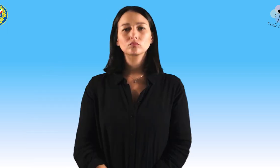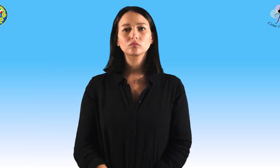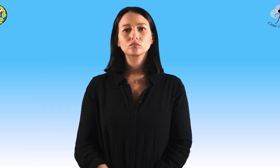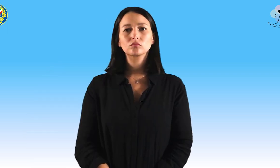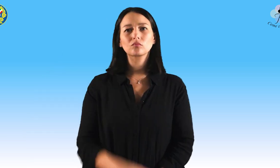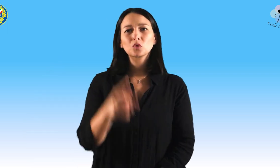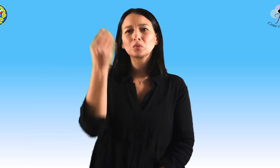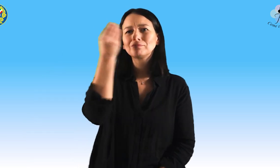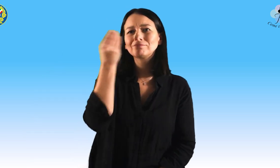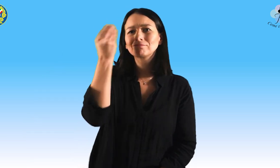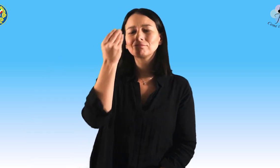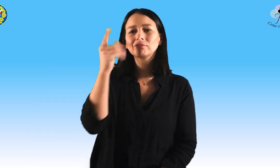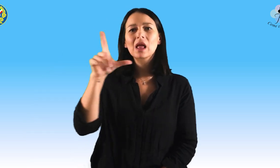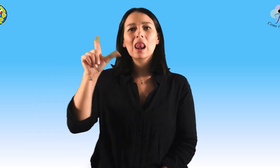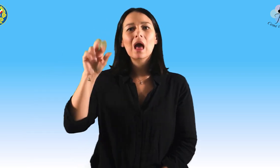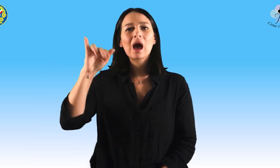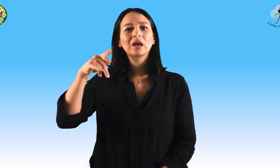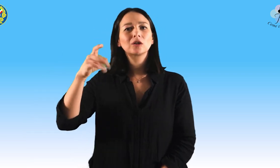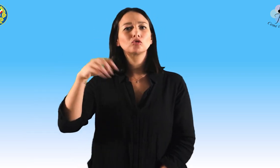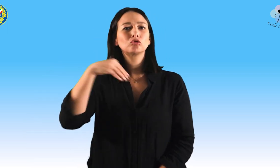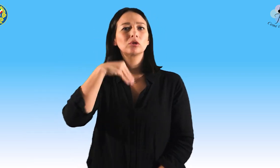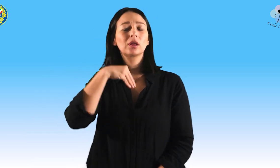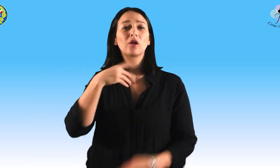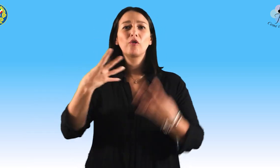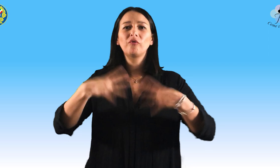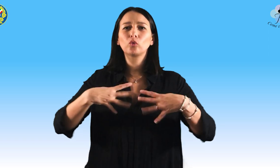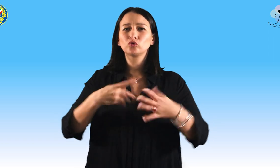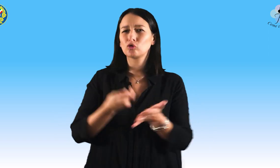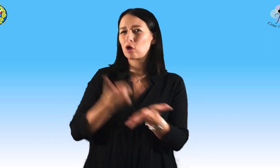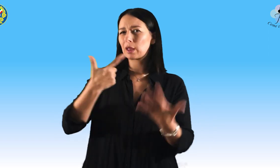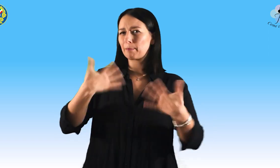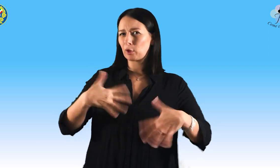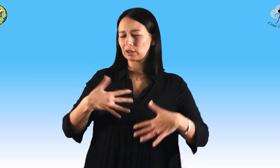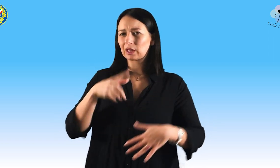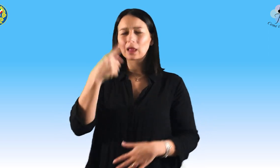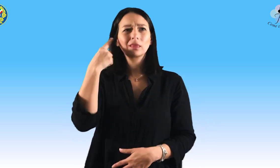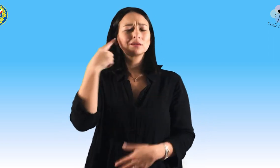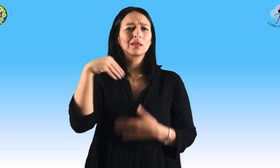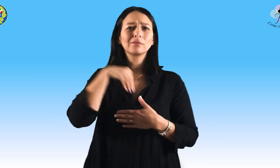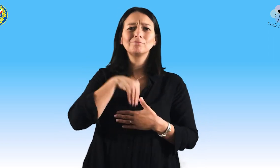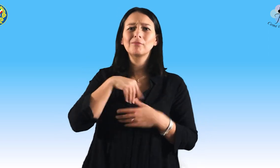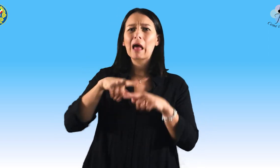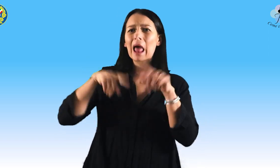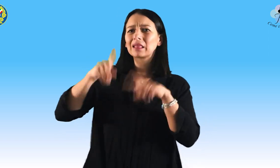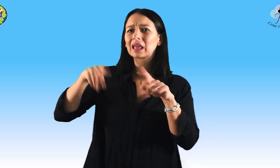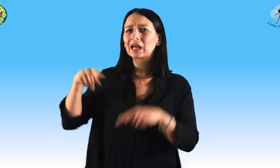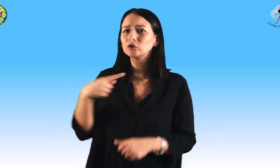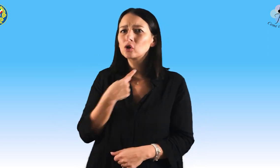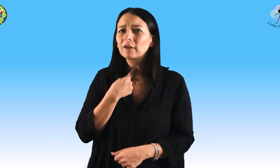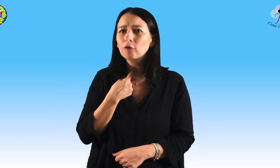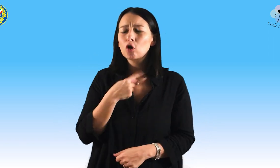Pensando alle funzioni che la laringe svolge, un’alterazione della voce,